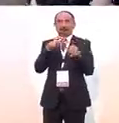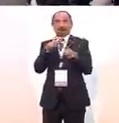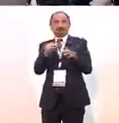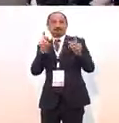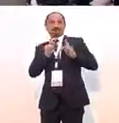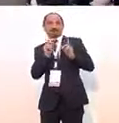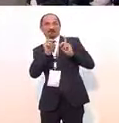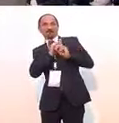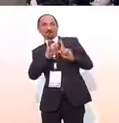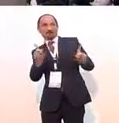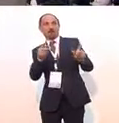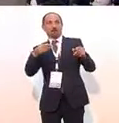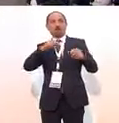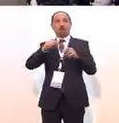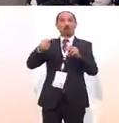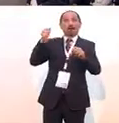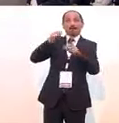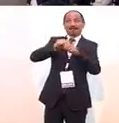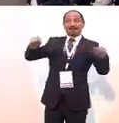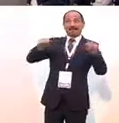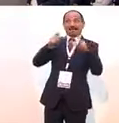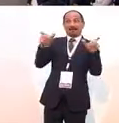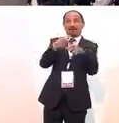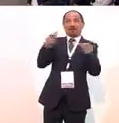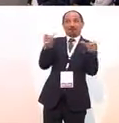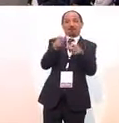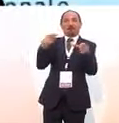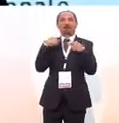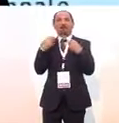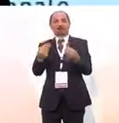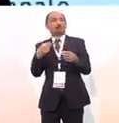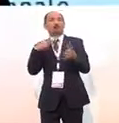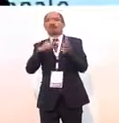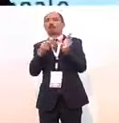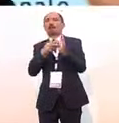col catenaccio, in questa dinamica in cui tutti i problemi sono soltanto sul PD, in